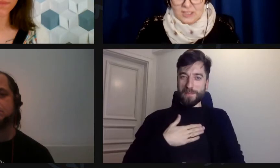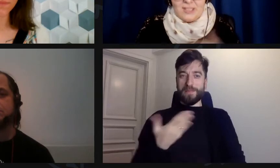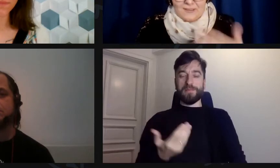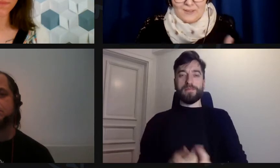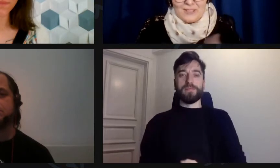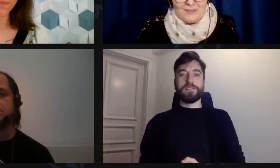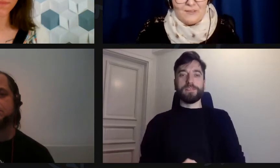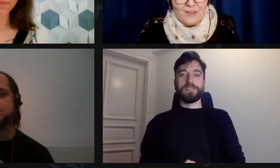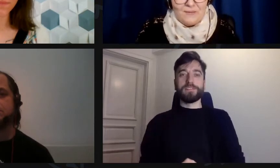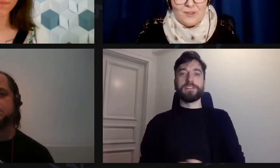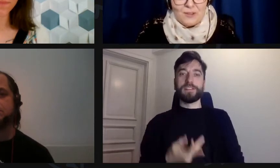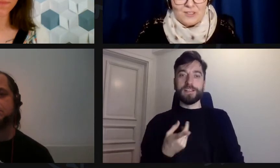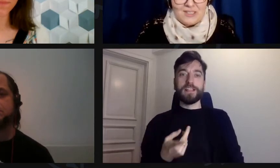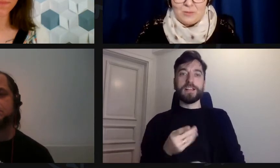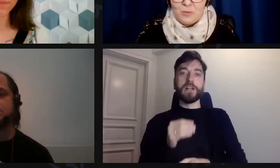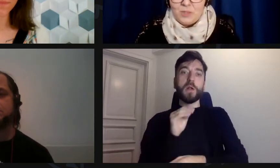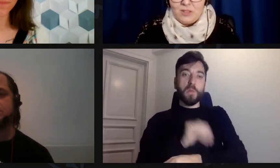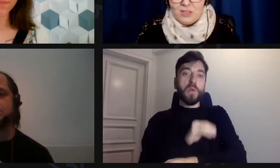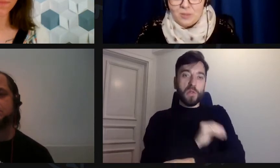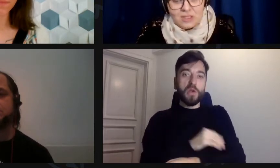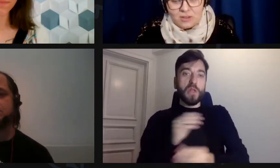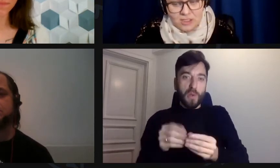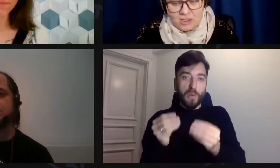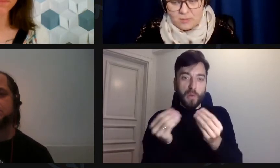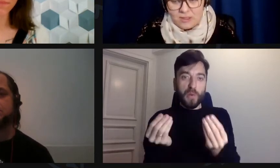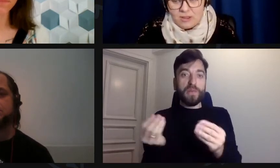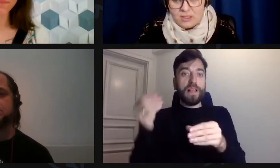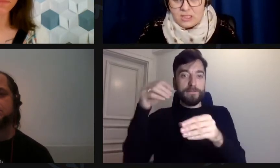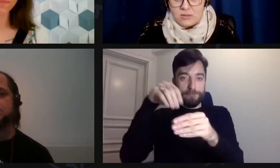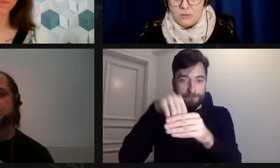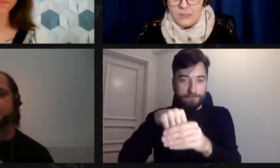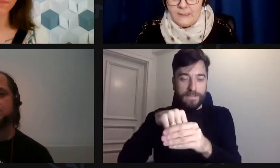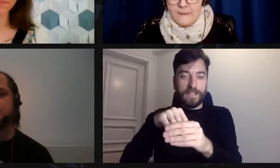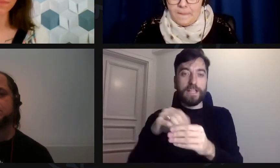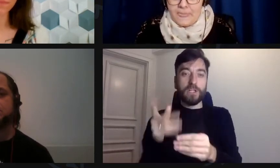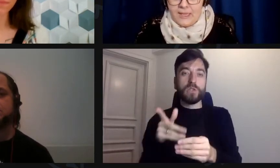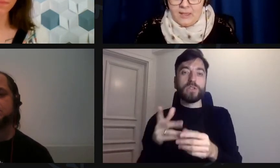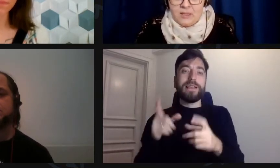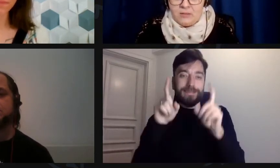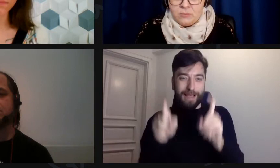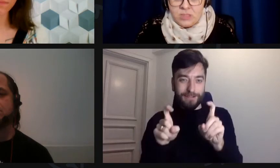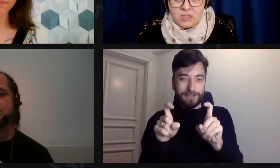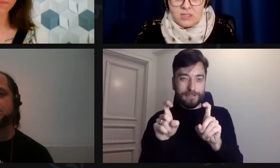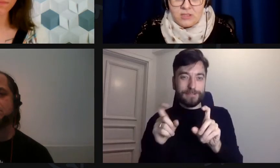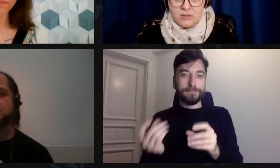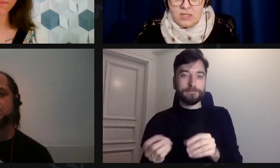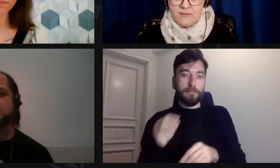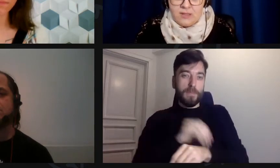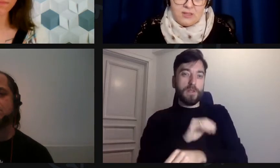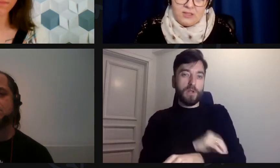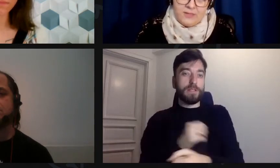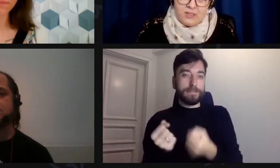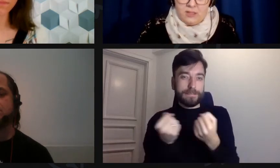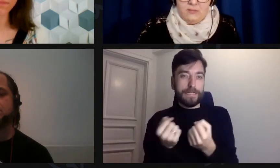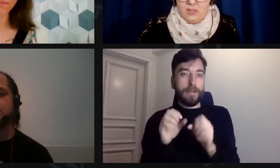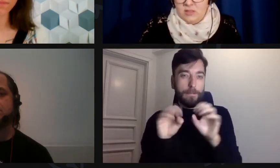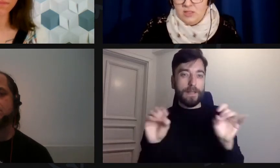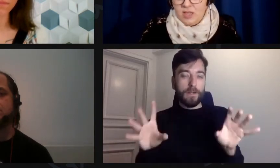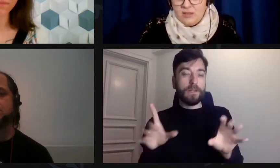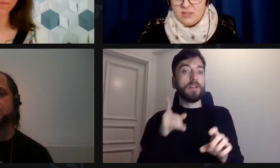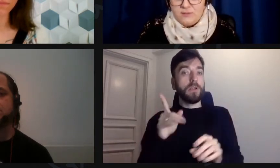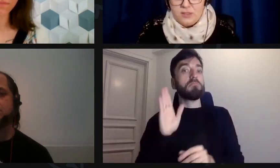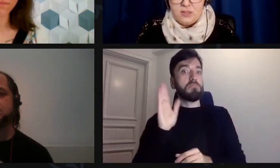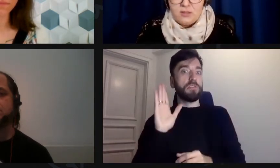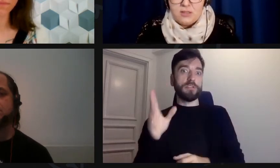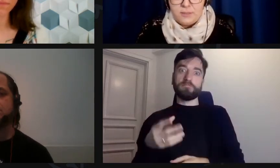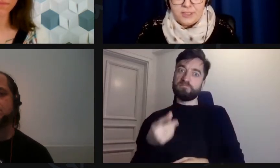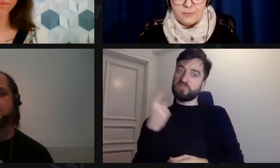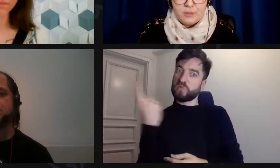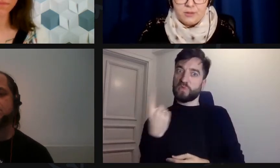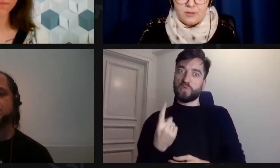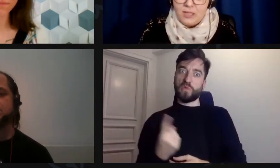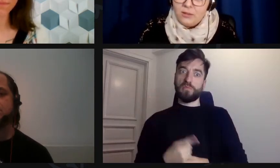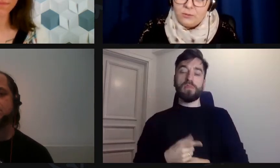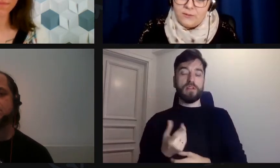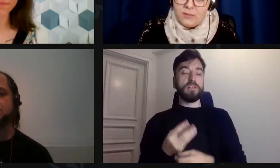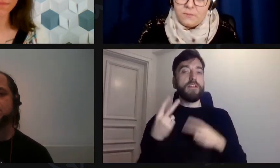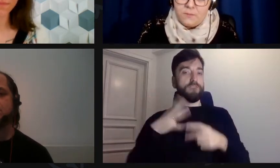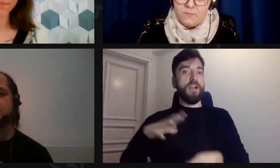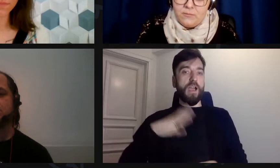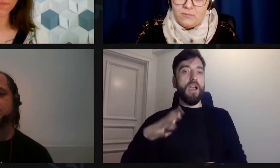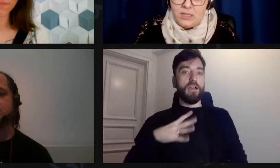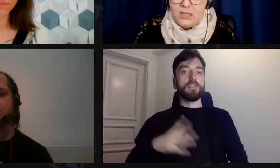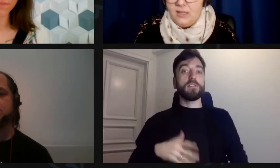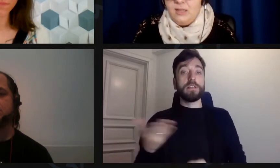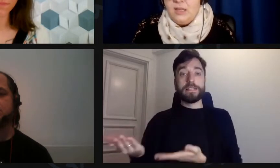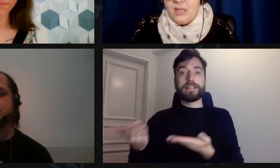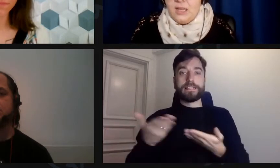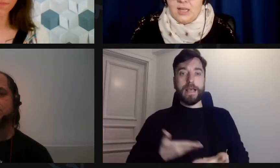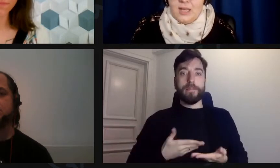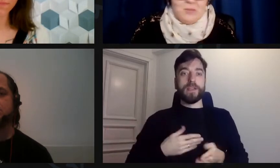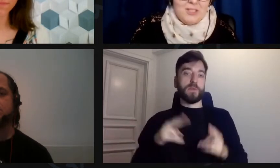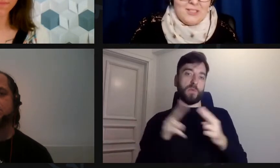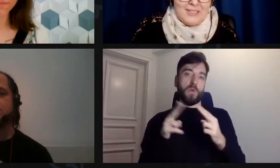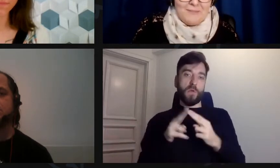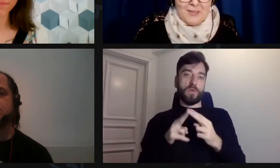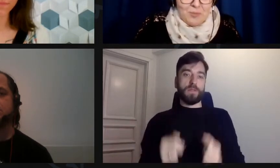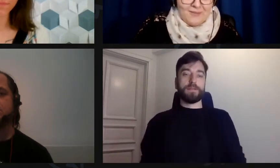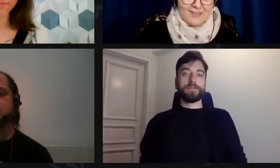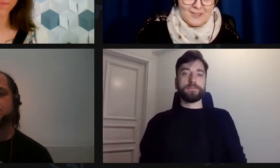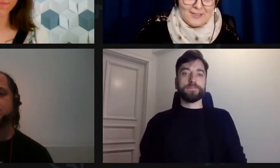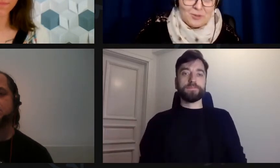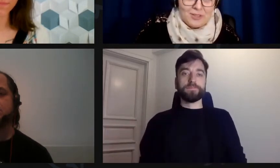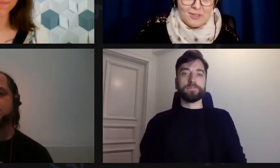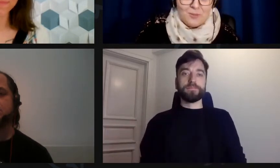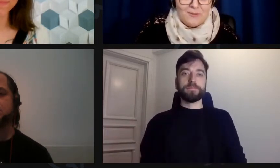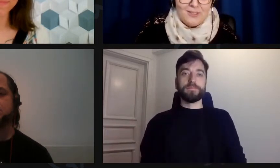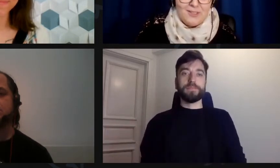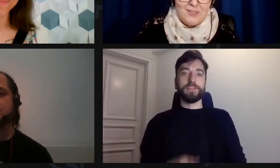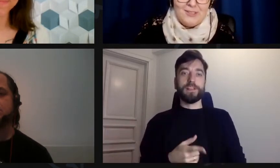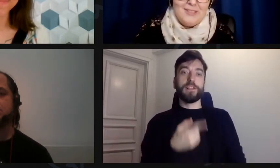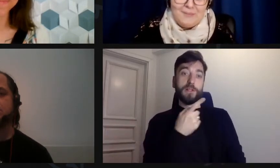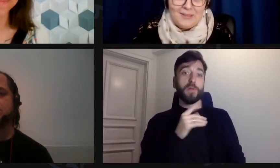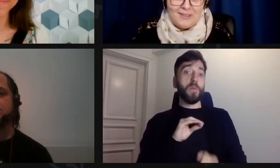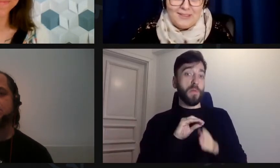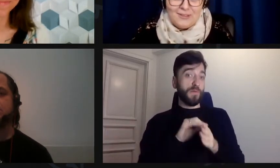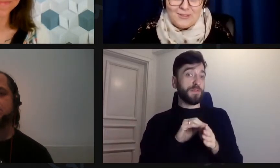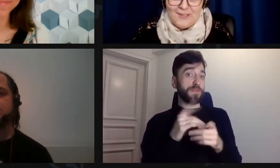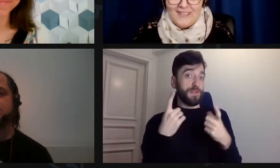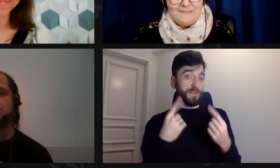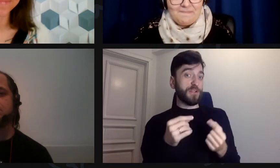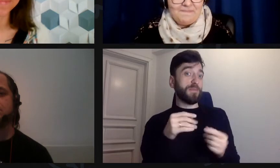Jeśli się wdrąży samą metodę, myślę, że jest to gra warta świeczki i zapraszam do kontaktu w tej materii a myślę, że sama prowadząca może cos powiedzieć na temat szkoleń.